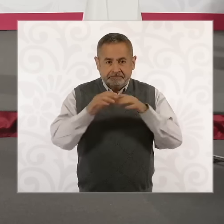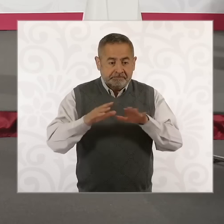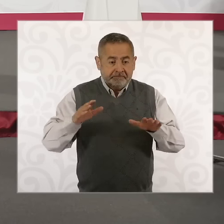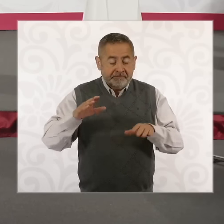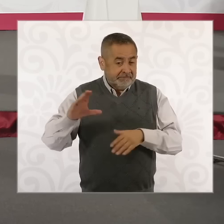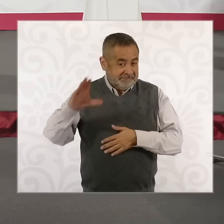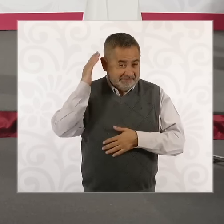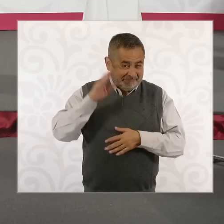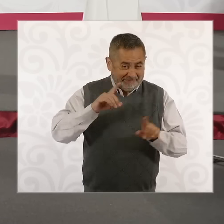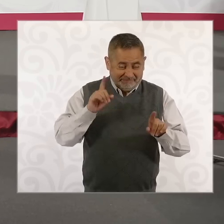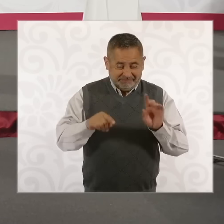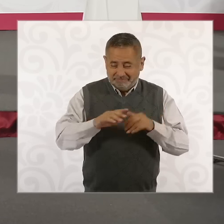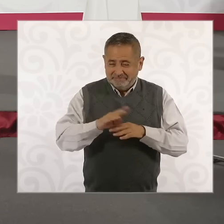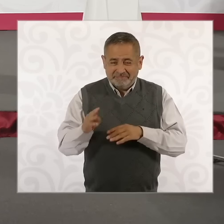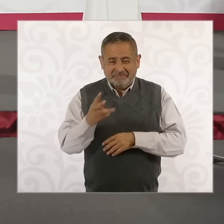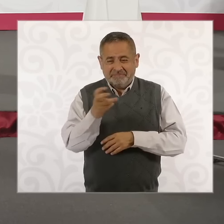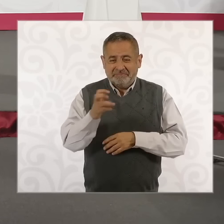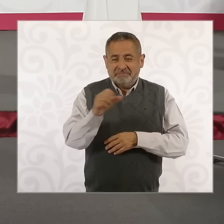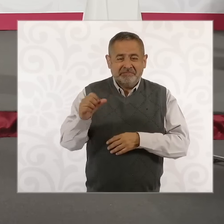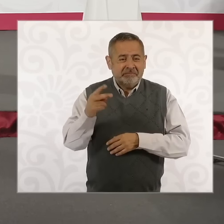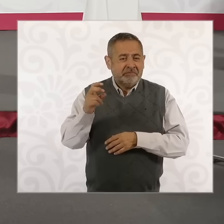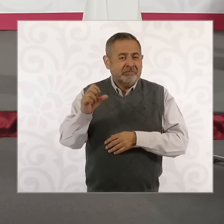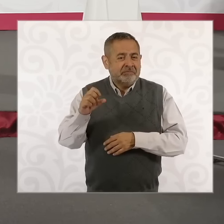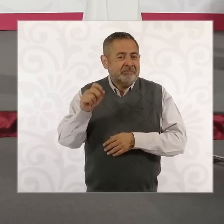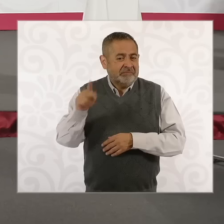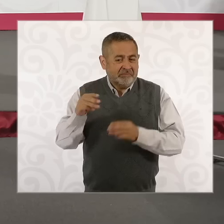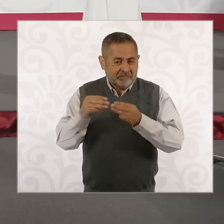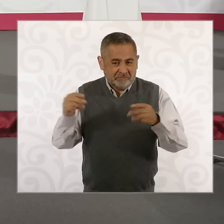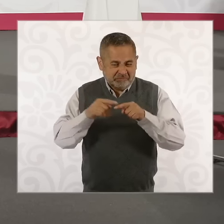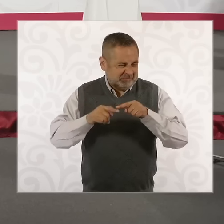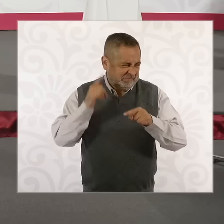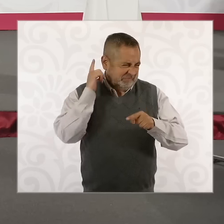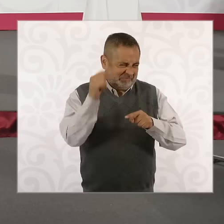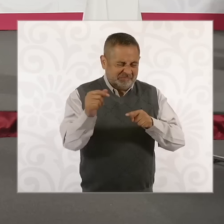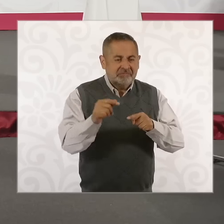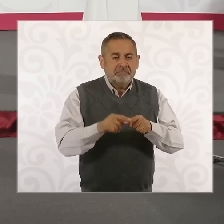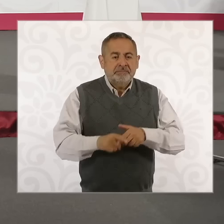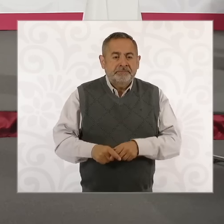de entre 160 y 200 km/h, con una longitud de 100 m que permite acoplar dos unidades por las